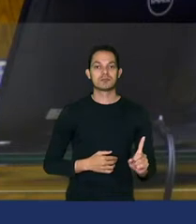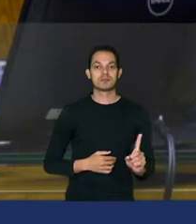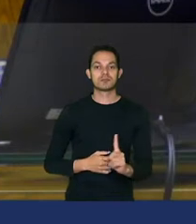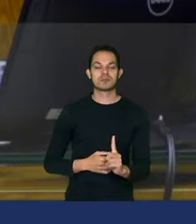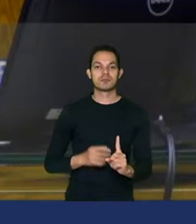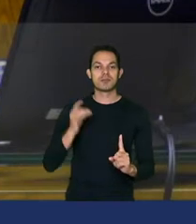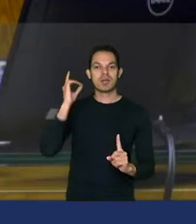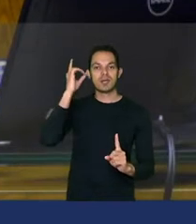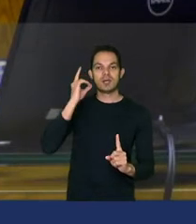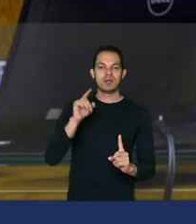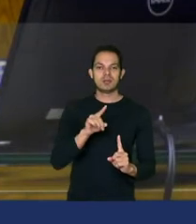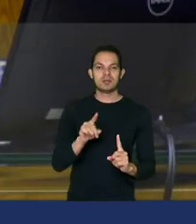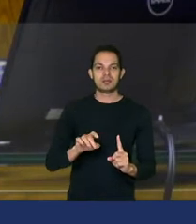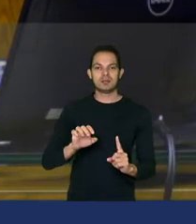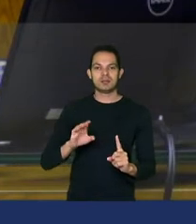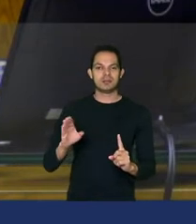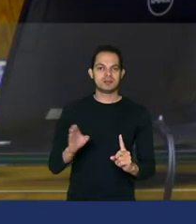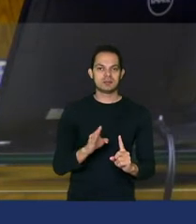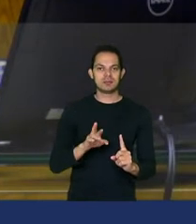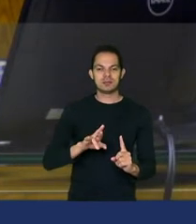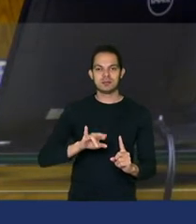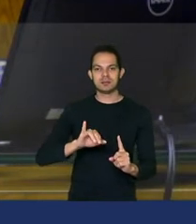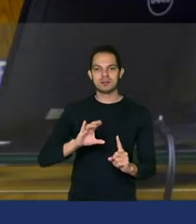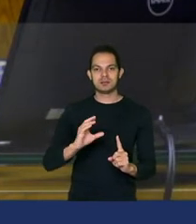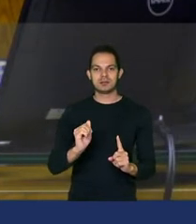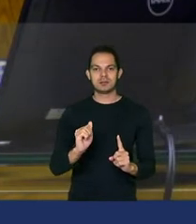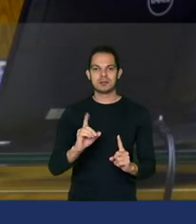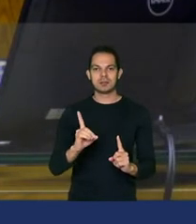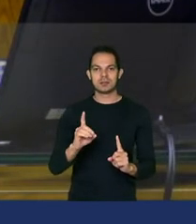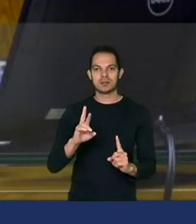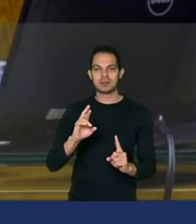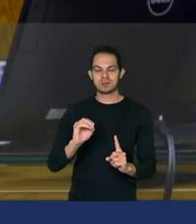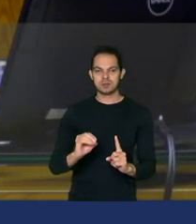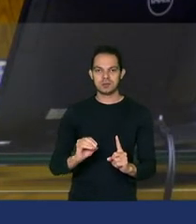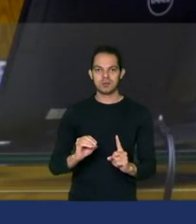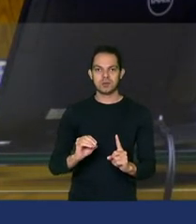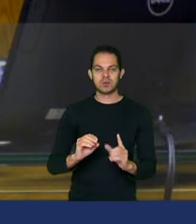CAJADO. AUSENTE. VAMOS OS... VOU CONVIDAR O DEPUTADO ZÉ